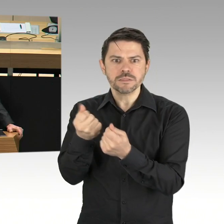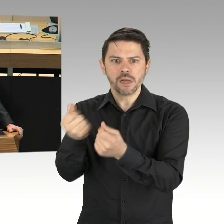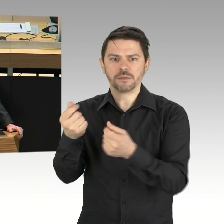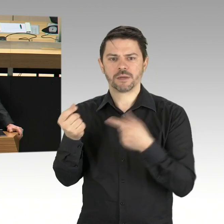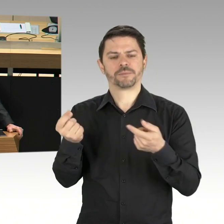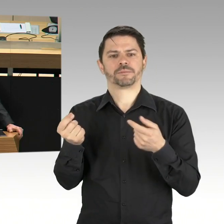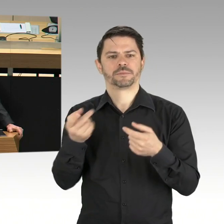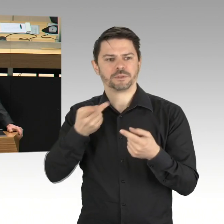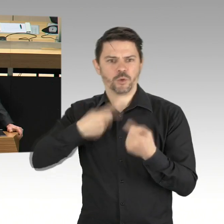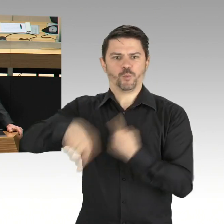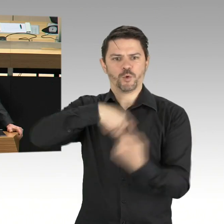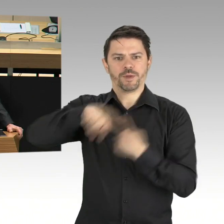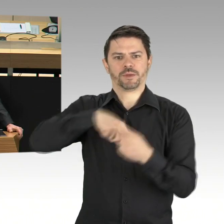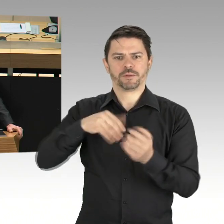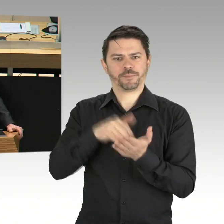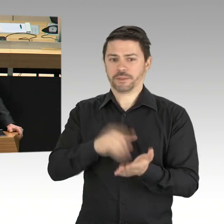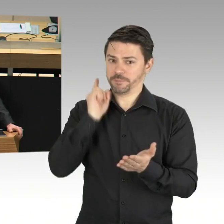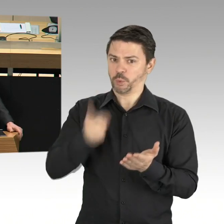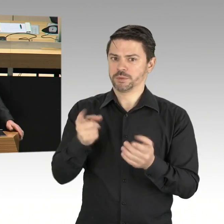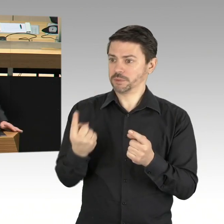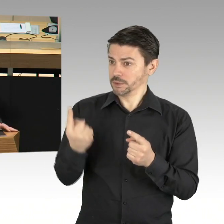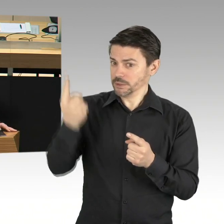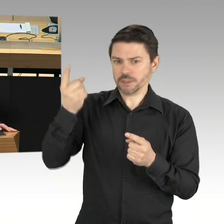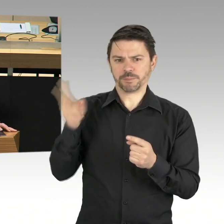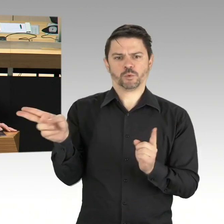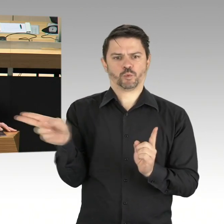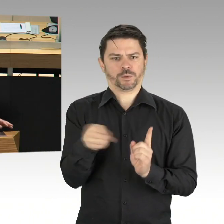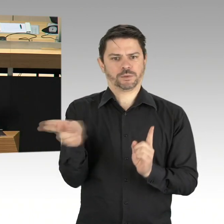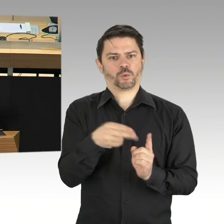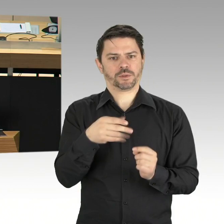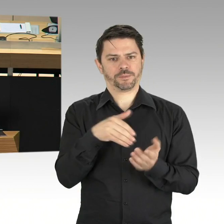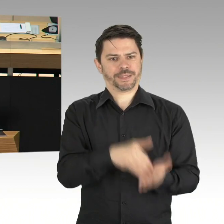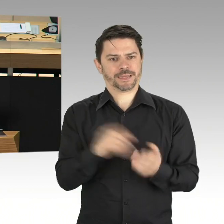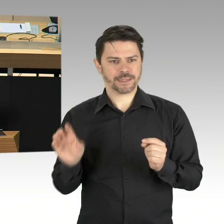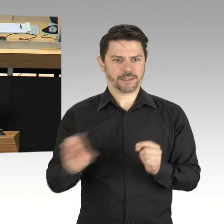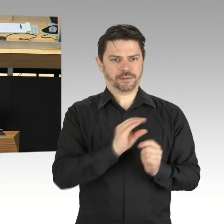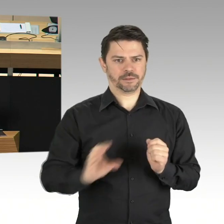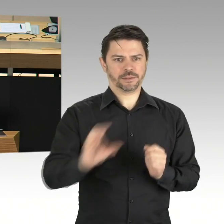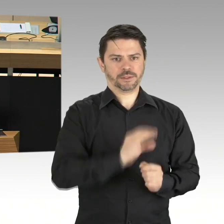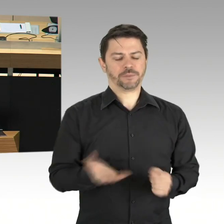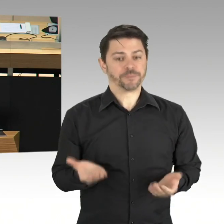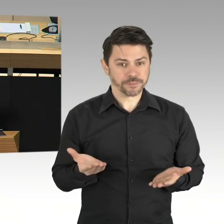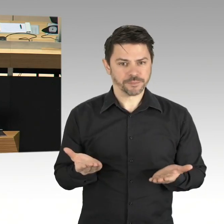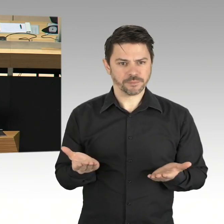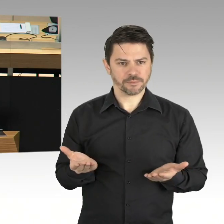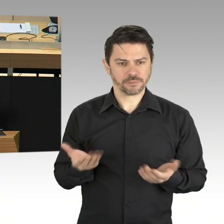nicht mehr finanzierbar sein. Das ist hochgefährlich, weil das ist nichts anderes als ein Zeichen für Immobilienspekulation